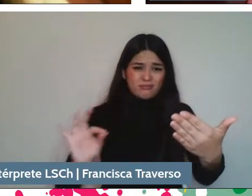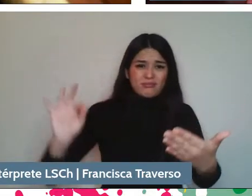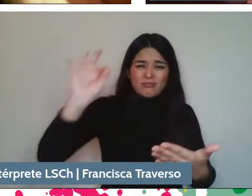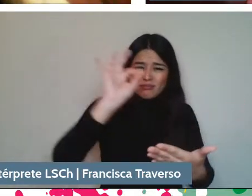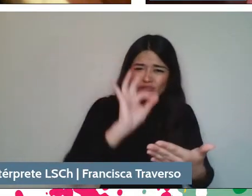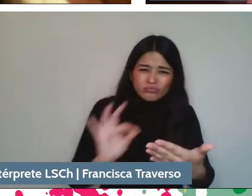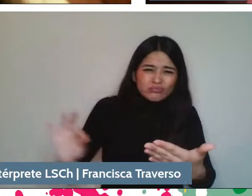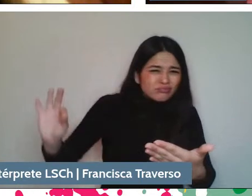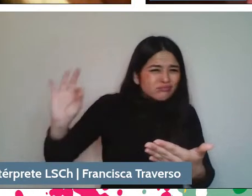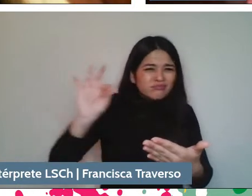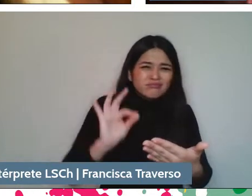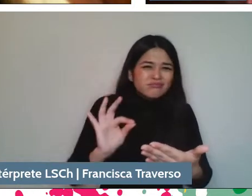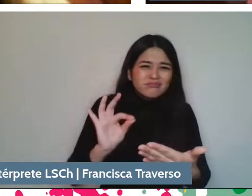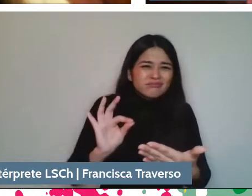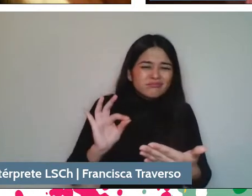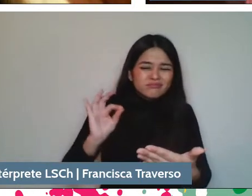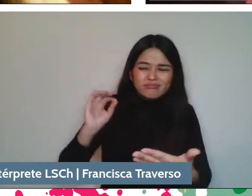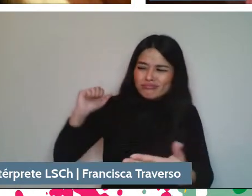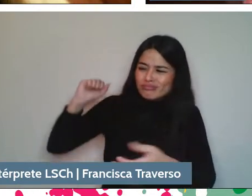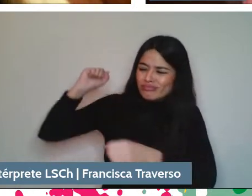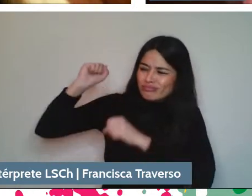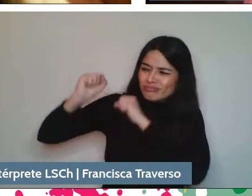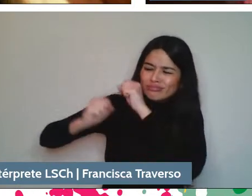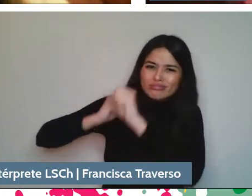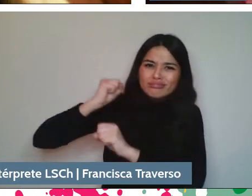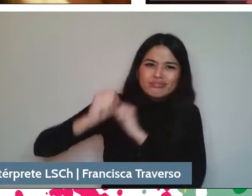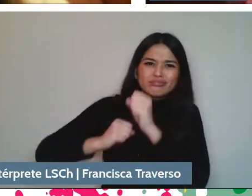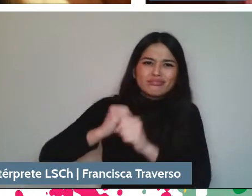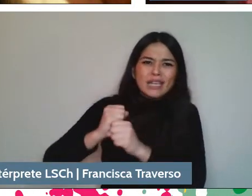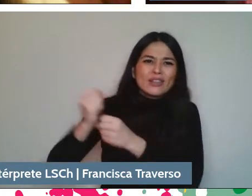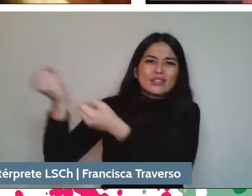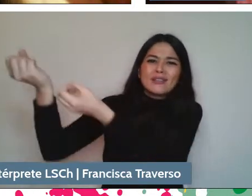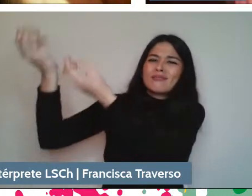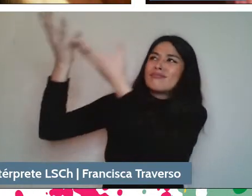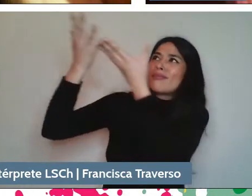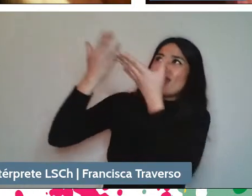Entonces, nosotros somos seres dados por los que vinieron antes